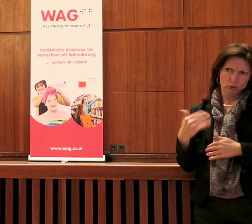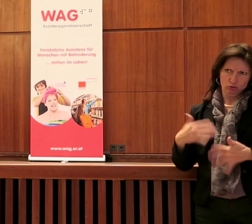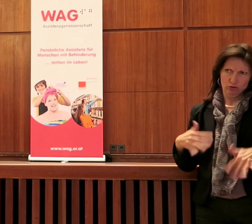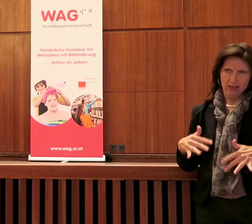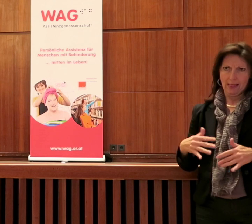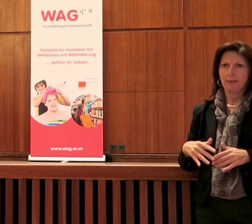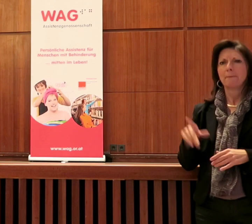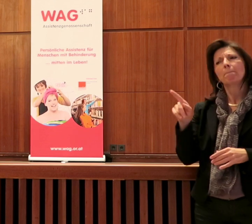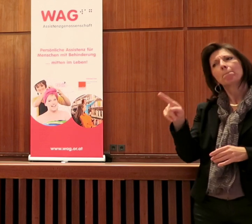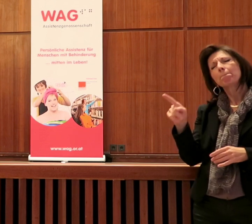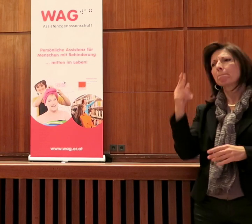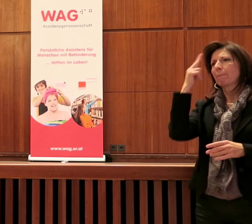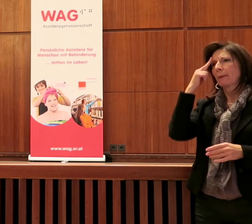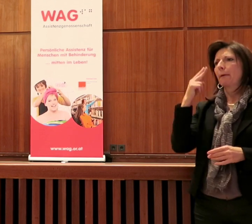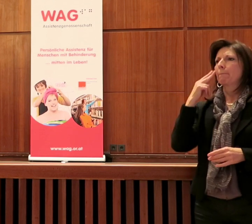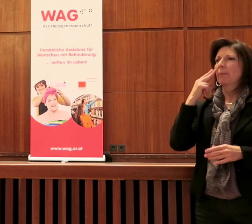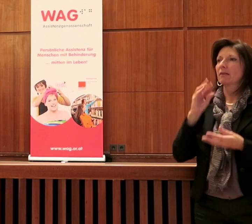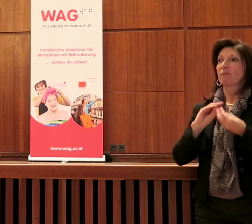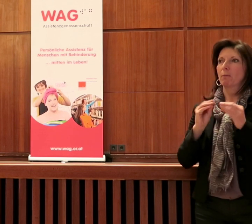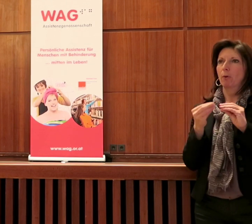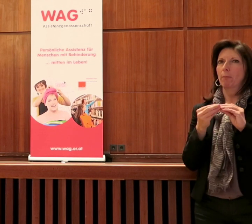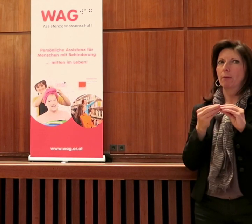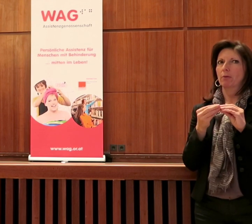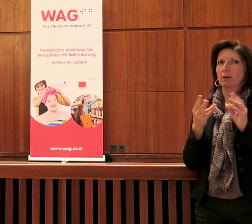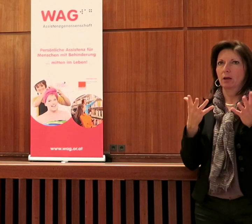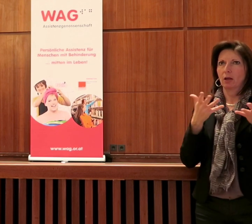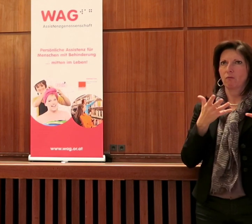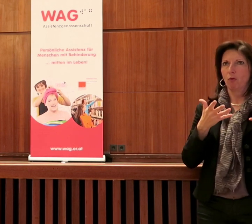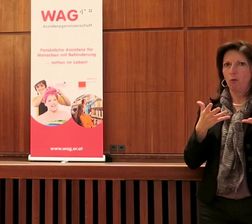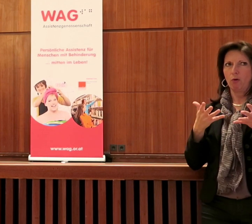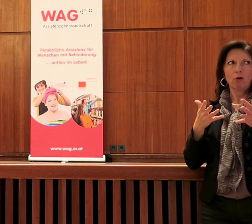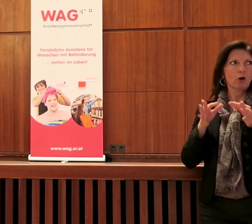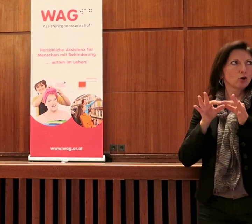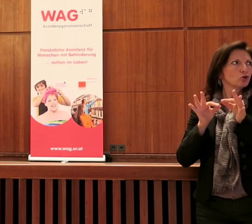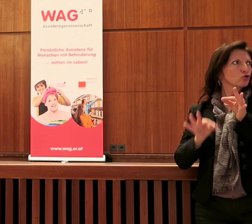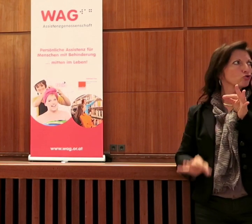Da hat man natürlich als Blinder ein gewisses Problem. Ja? Man steht irgendwo. Der Blindenstock in zwei.